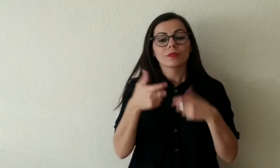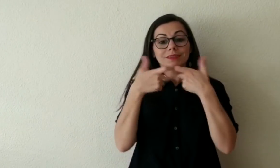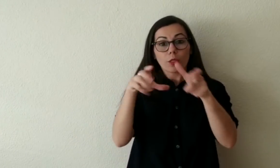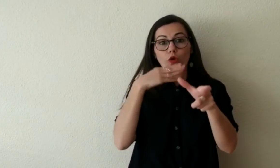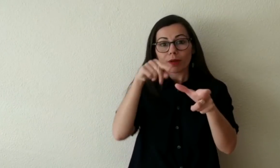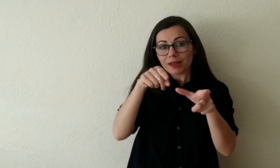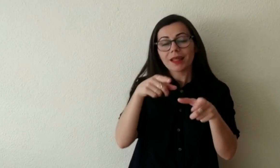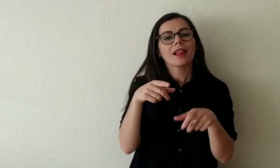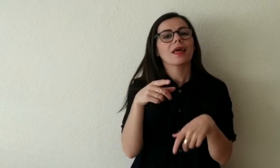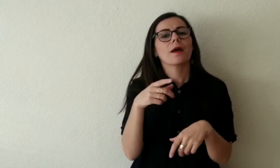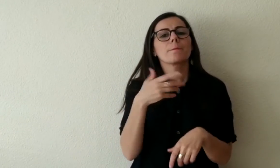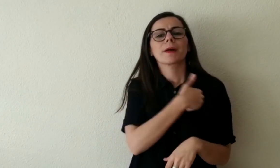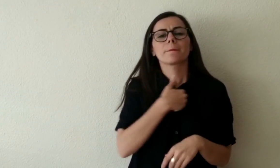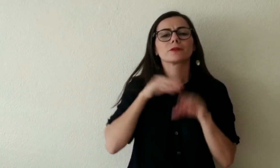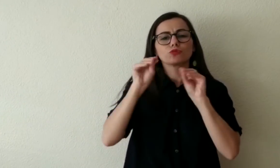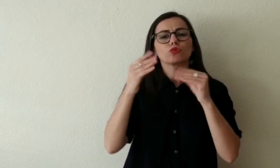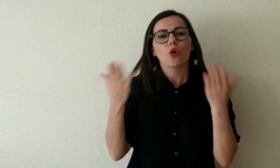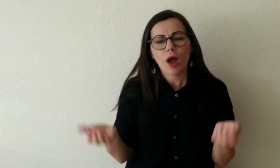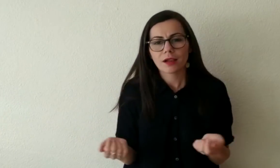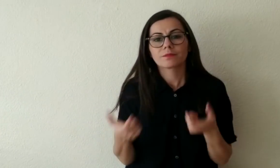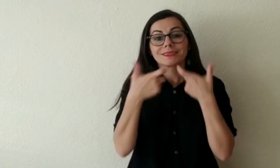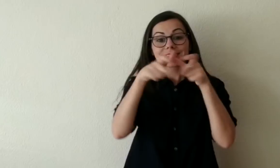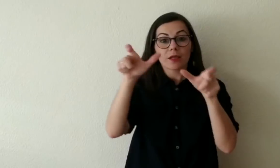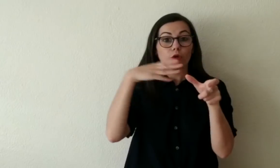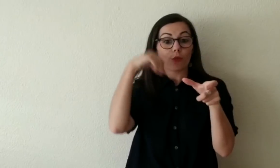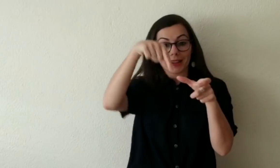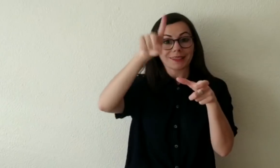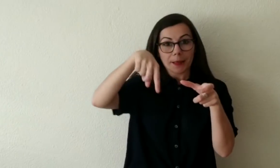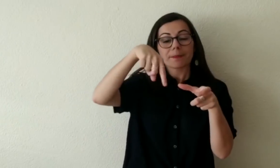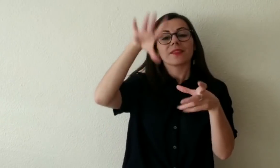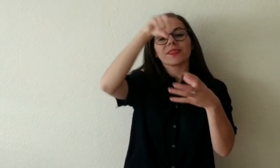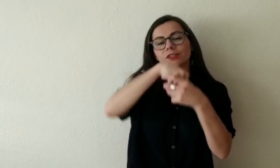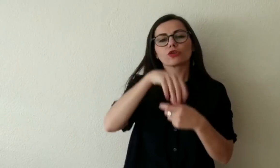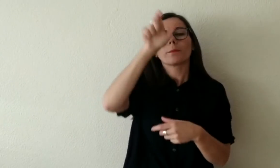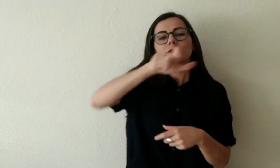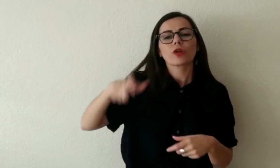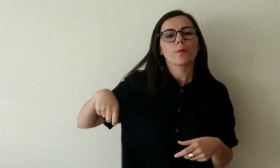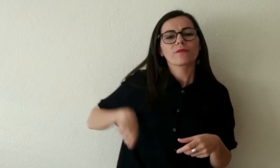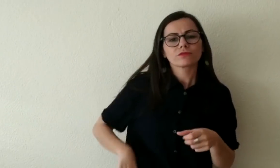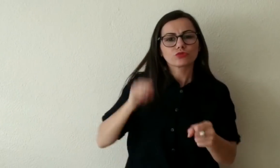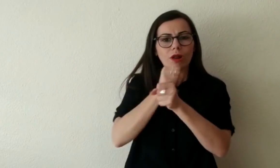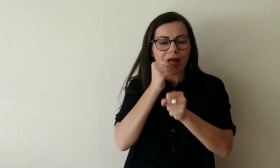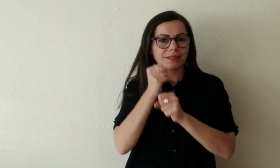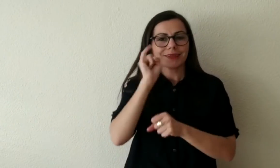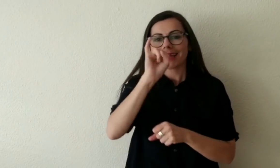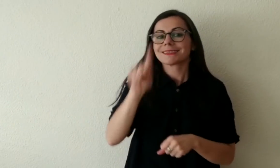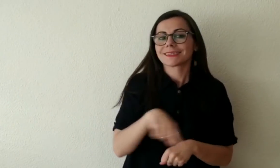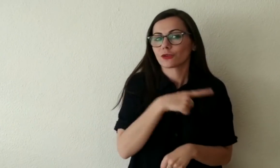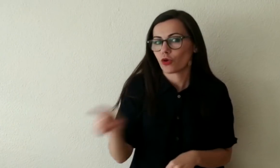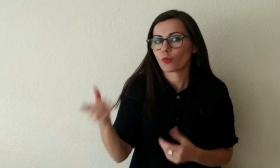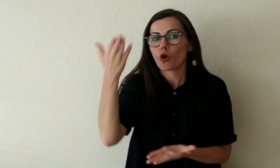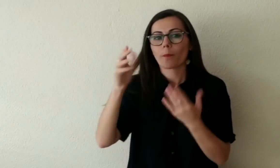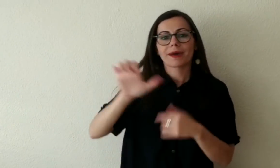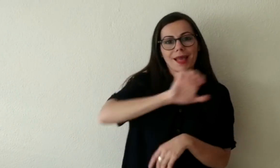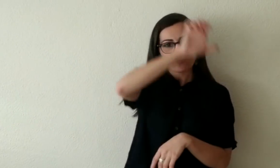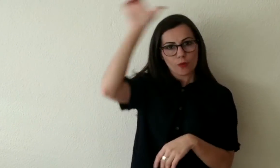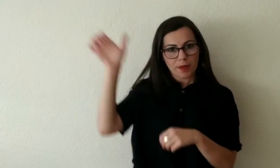el rol y papel que desempeñan, y en realizar una comparativa entre secciones que cuentan con personal técnico y otras que no,